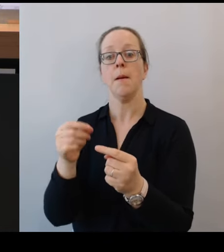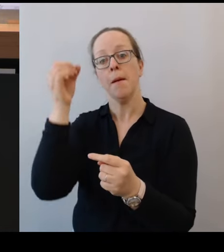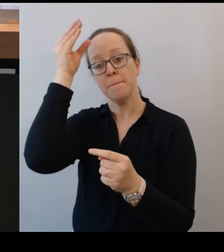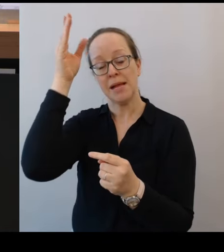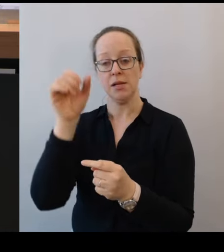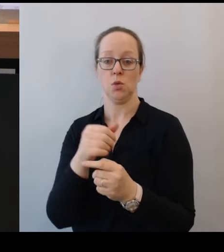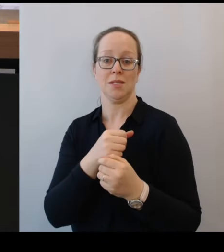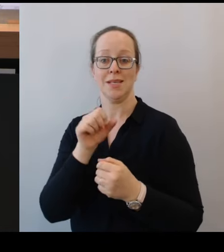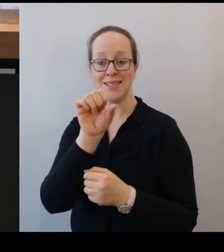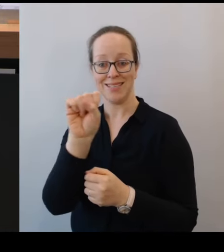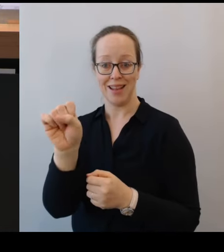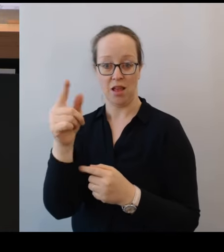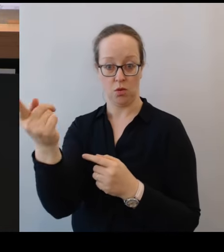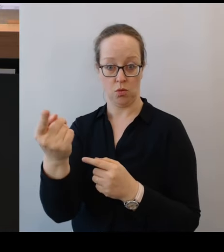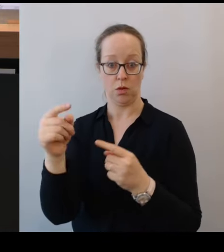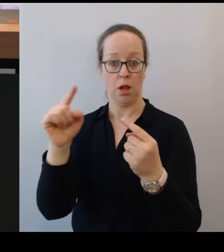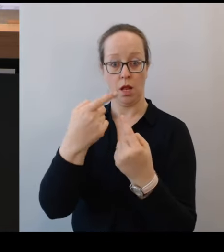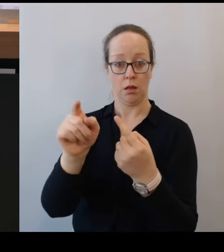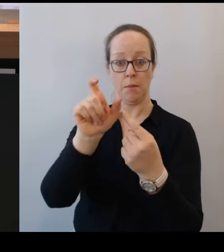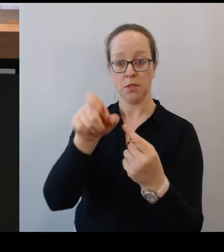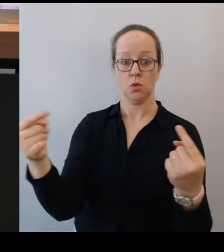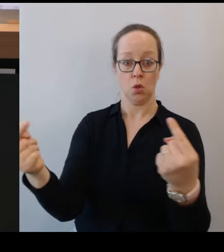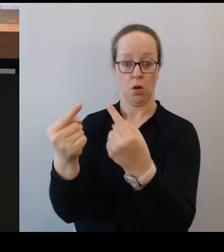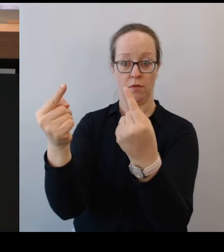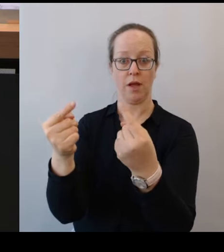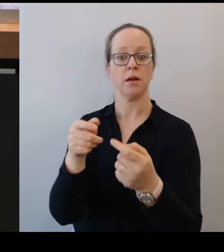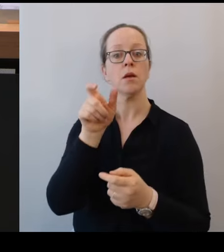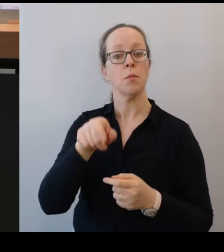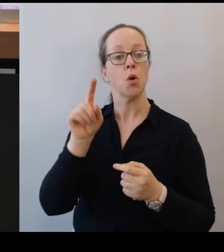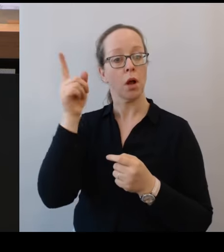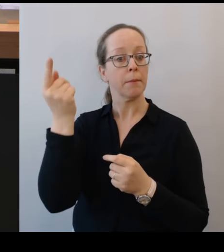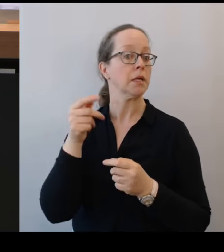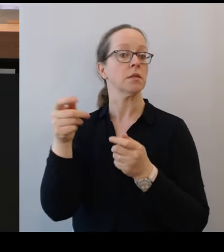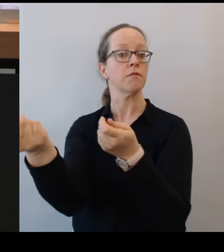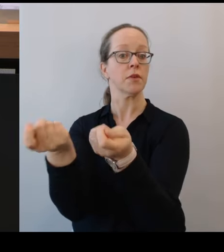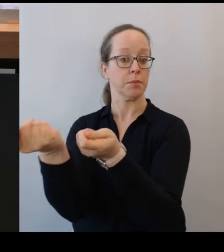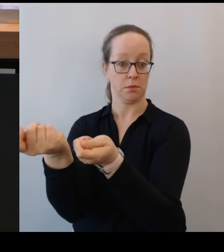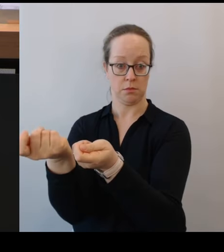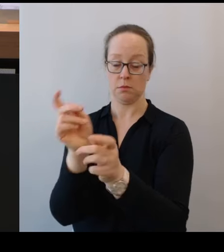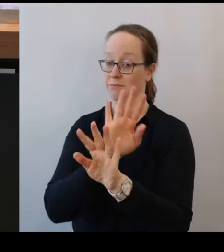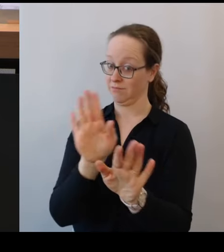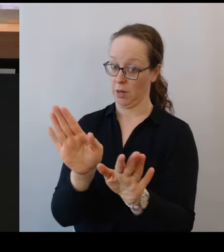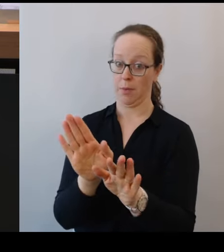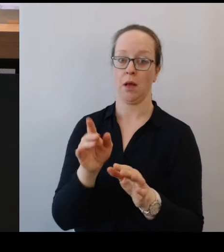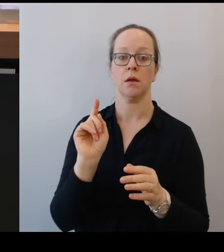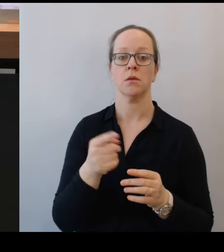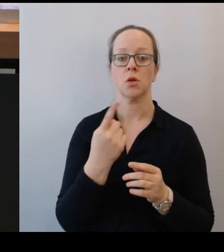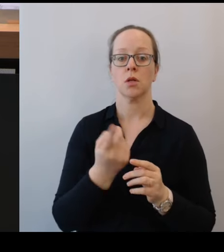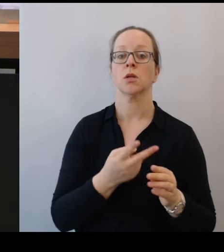Sollte es dann aber zu einem Konflikt zwischen dem Stellvertreter und der Bildungssenatorin kommen, sein anderer Stellvertreter vermitteln.